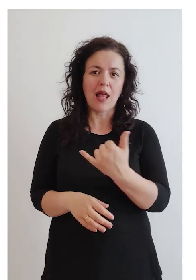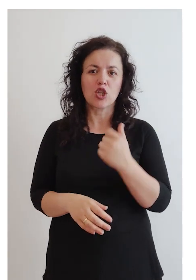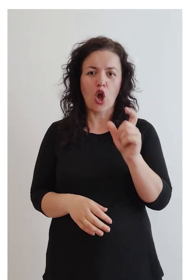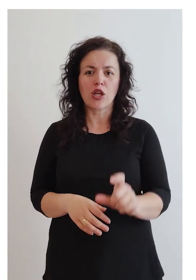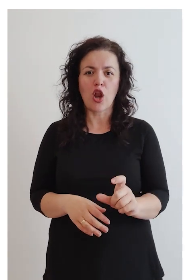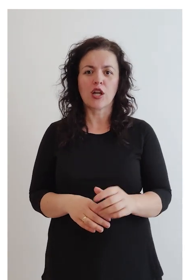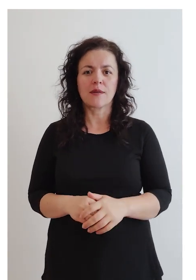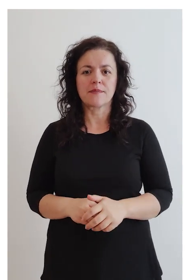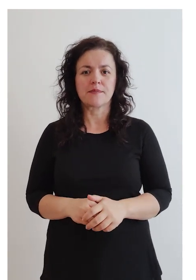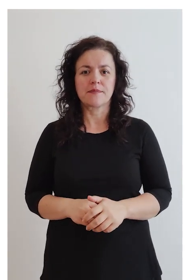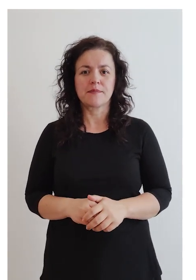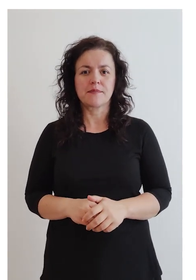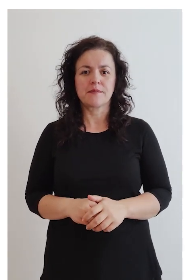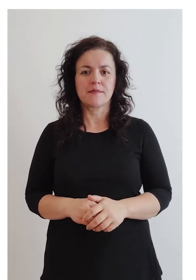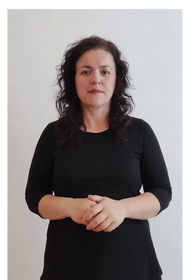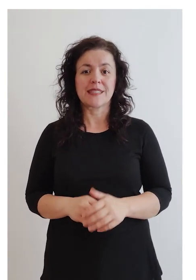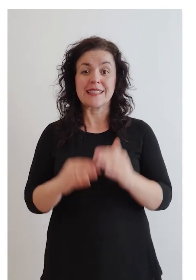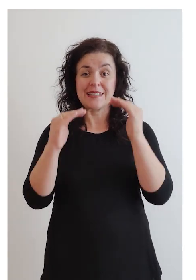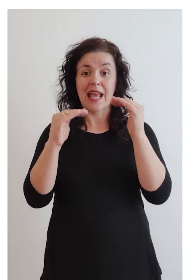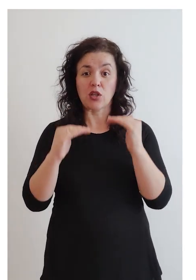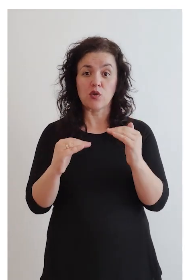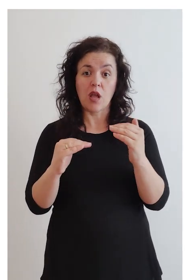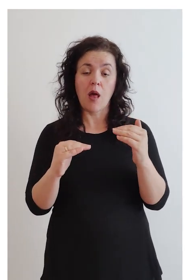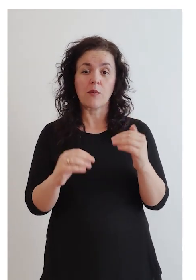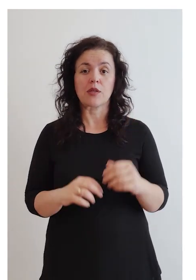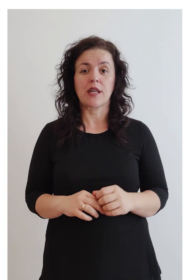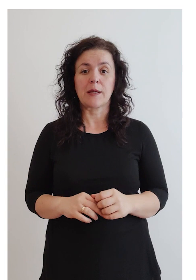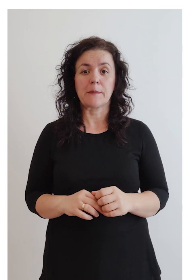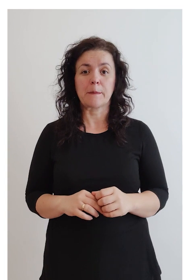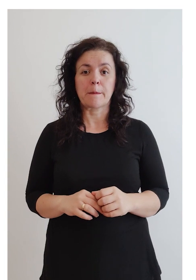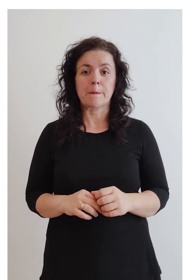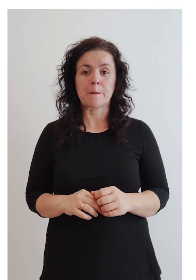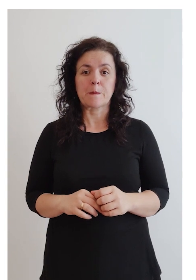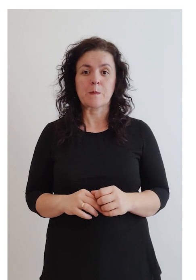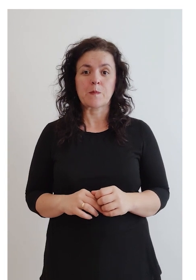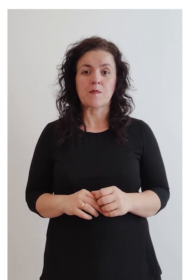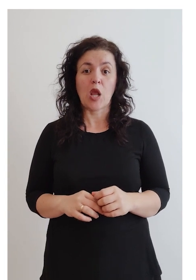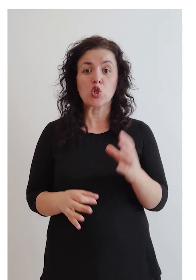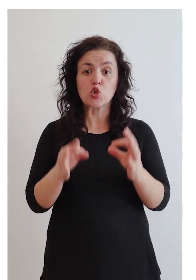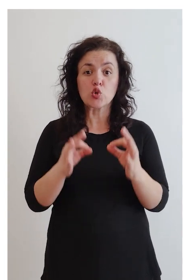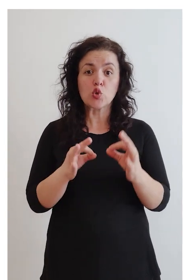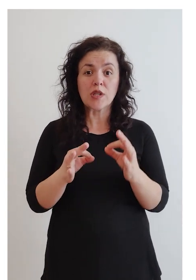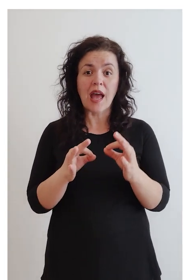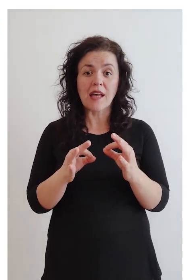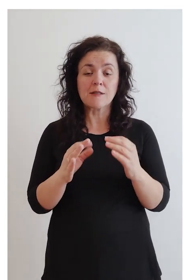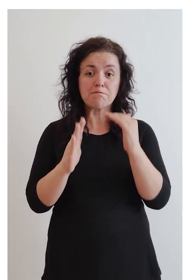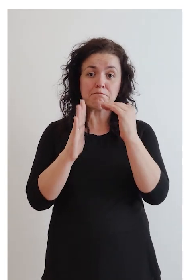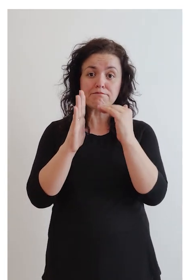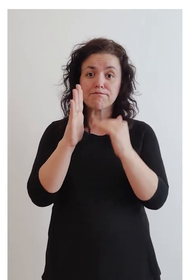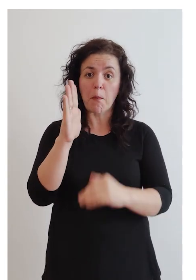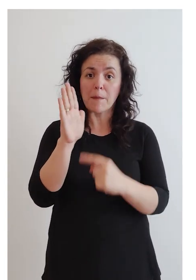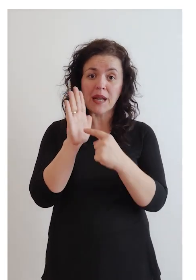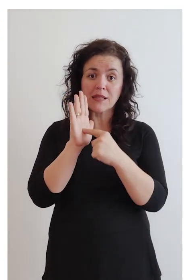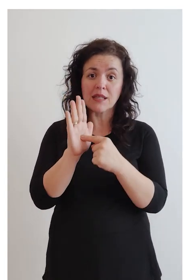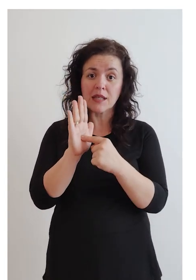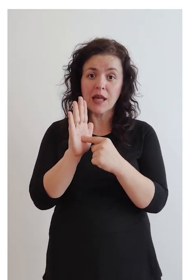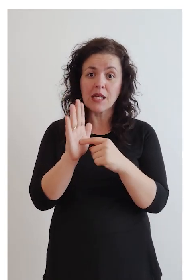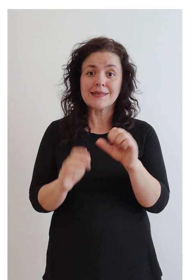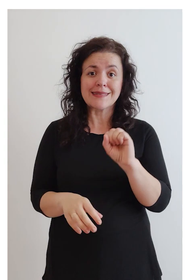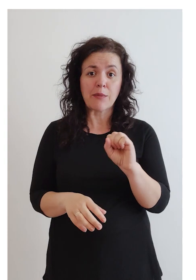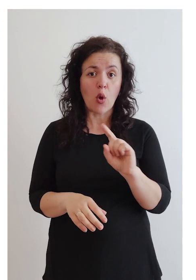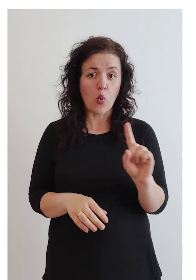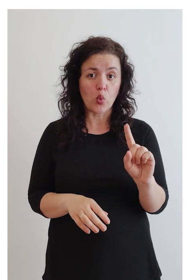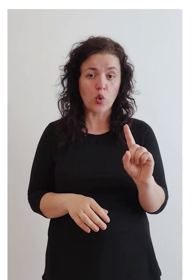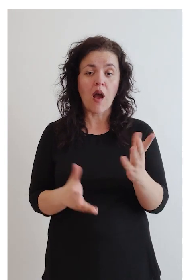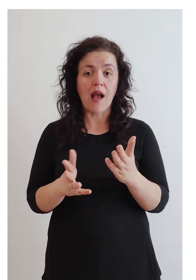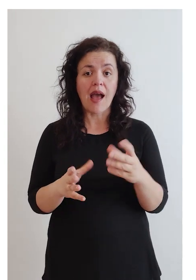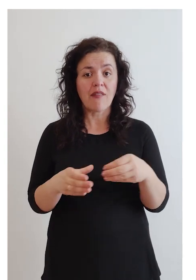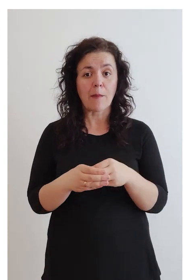Studiați restul prezentărilor seminarului 1, care fac parte din modulul Cunoștințe de bază pentru agenții de turism